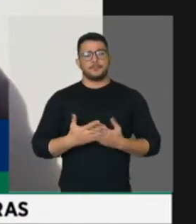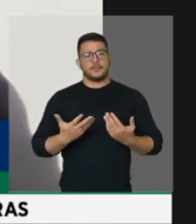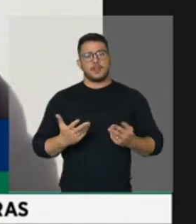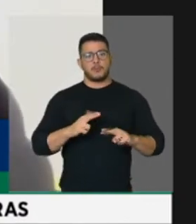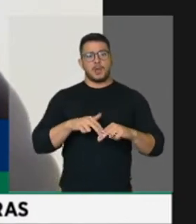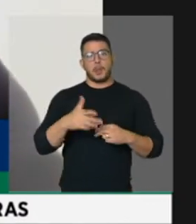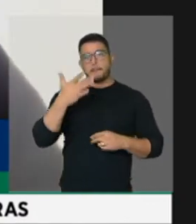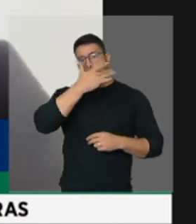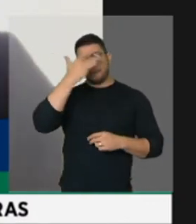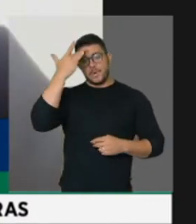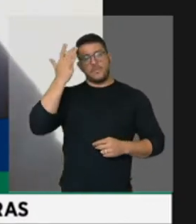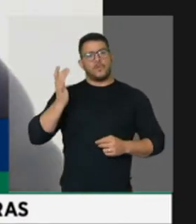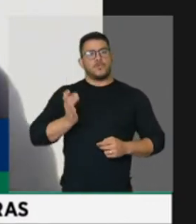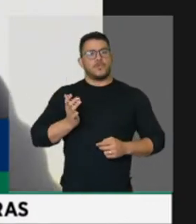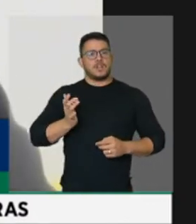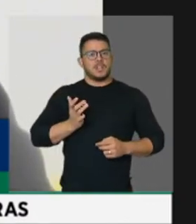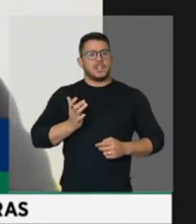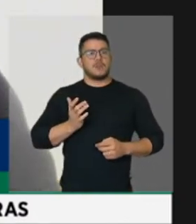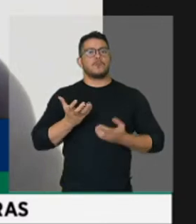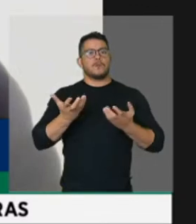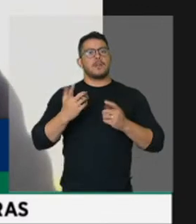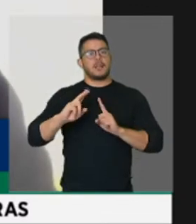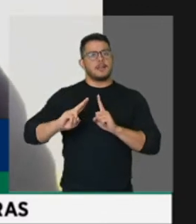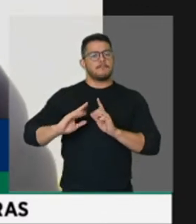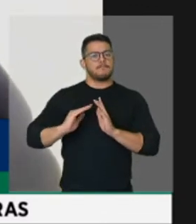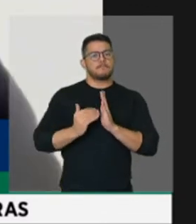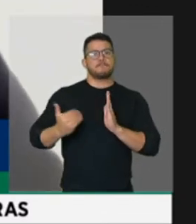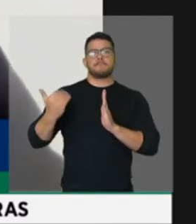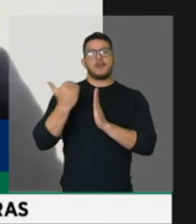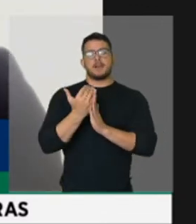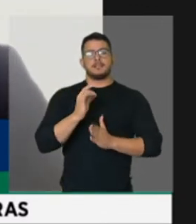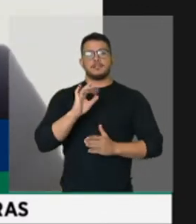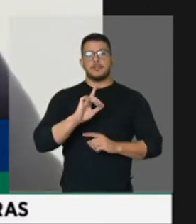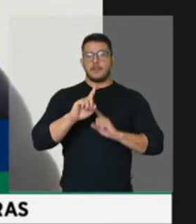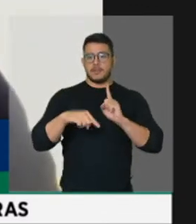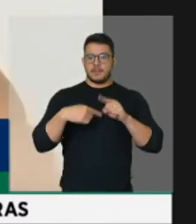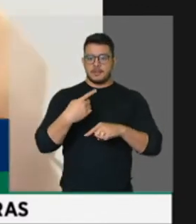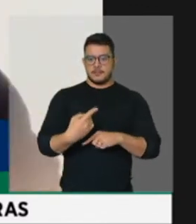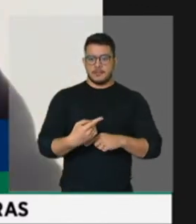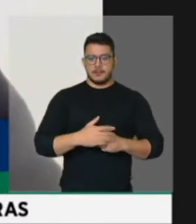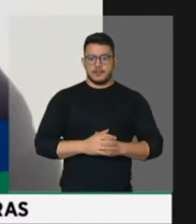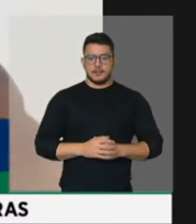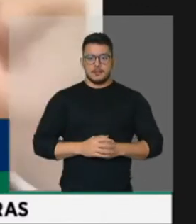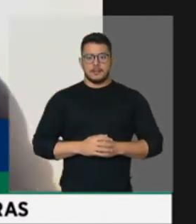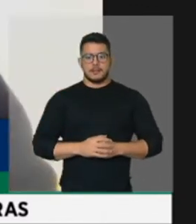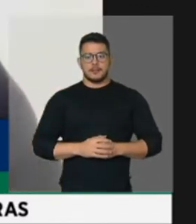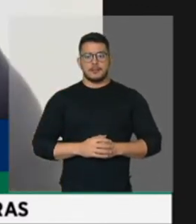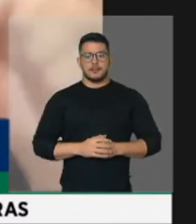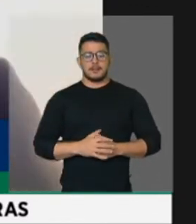HISTÓRIA, NÃO É RECONHECIDO PELO POVO BRASILEIRO. É RECONHECIDO PELA ELITE, PELA BURGUESIA, COMO DISSE CAZUZA,